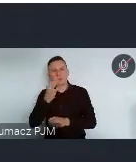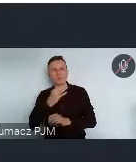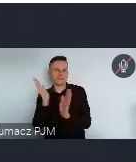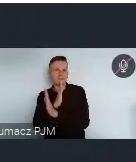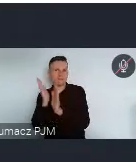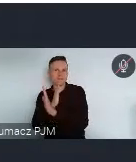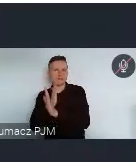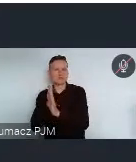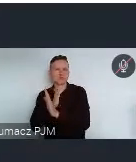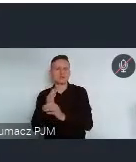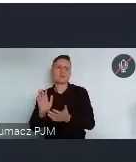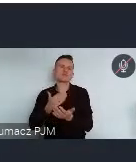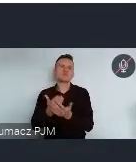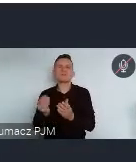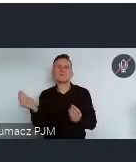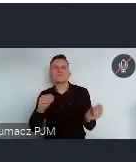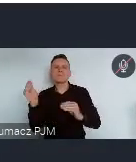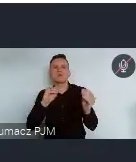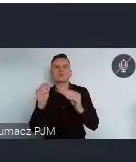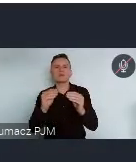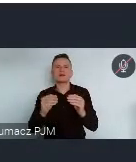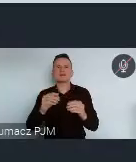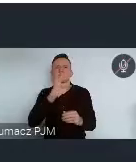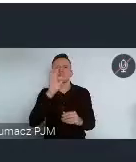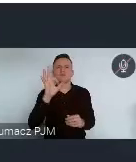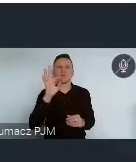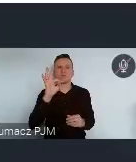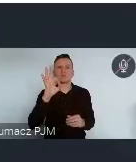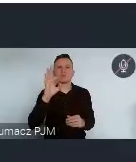Między innymi montaż instalacji fotowoltaicznych na świetlicach wiejskich.